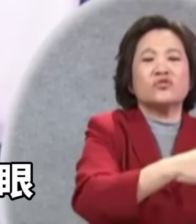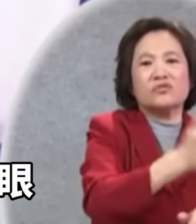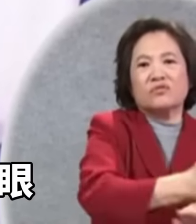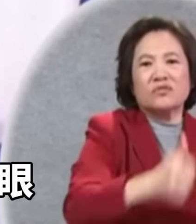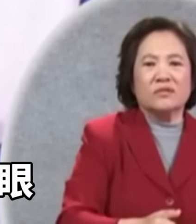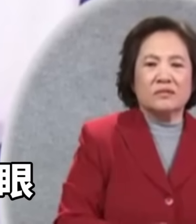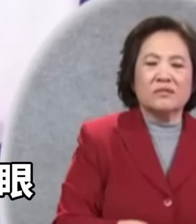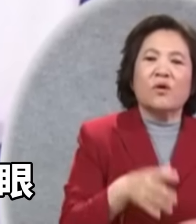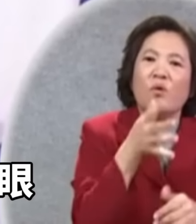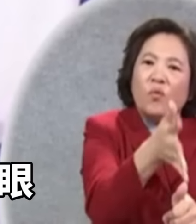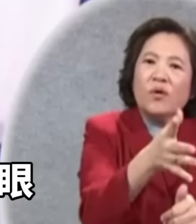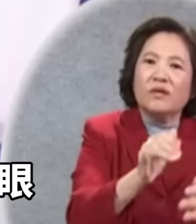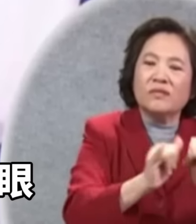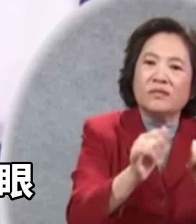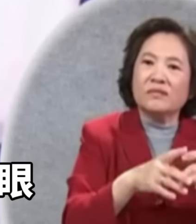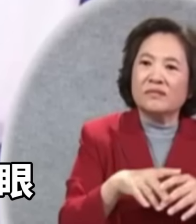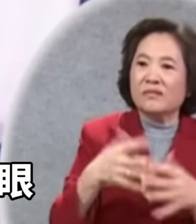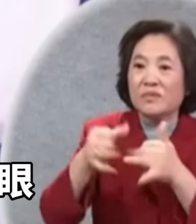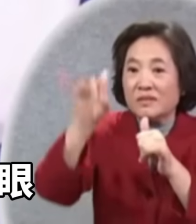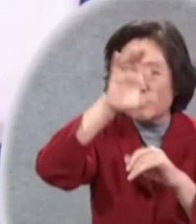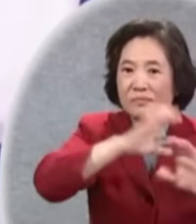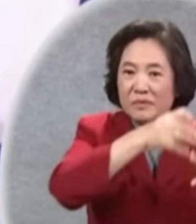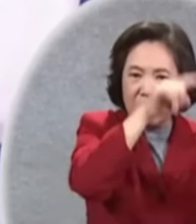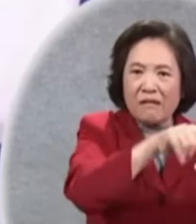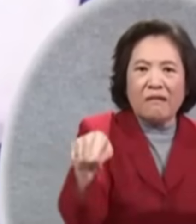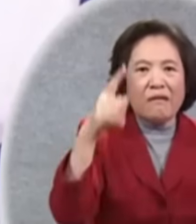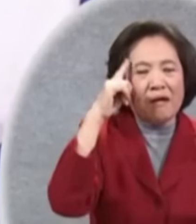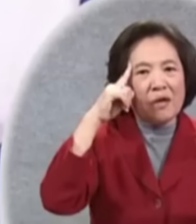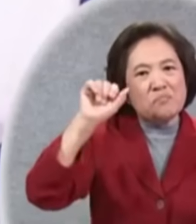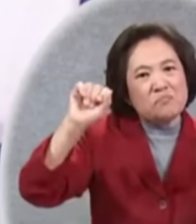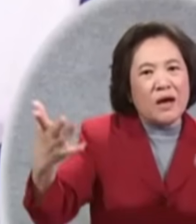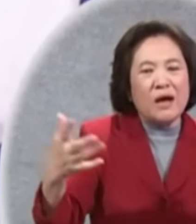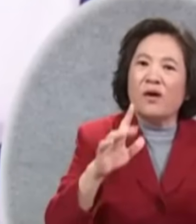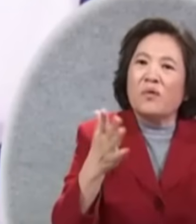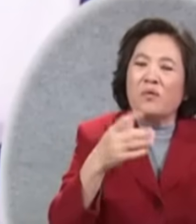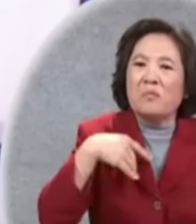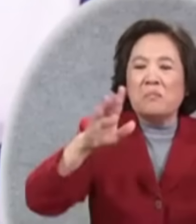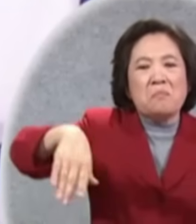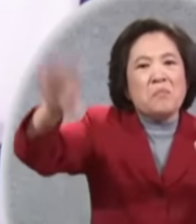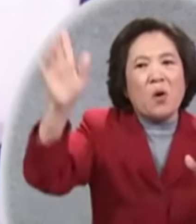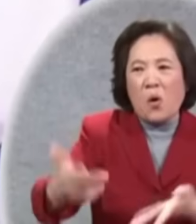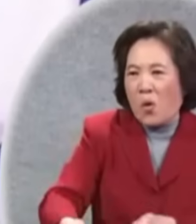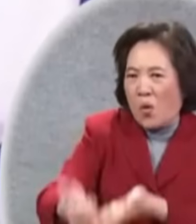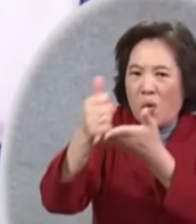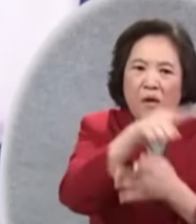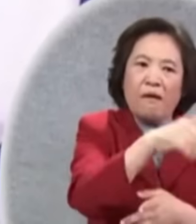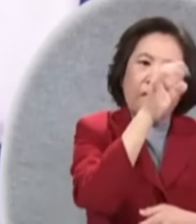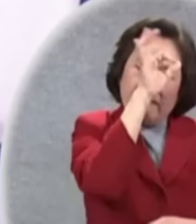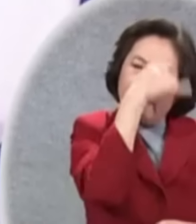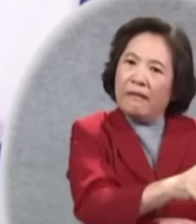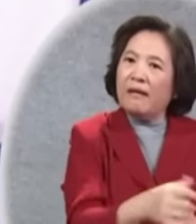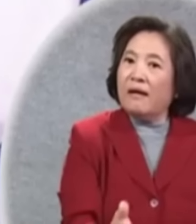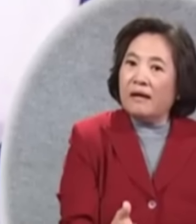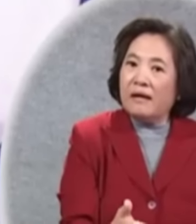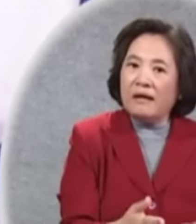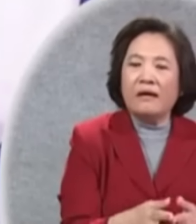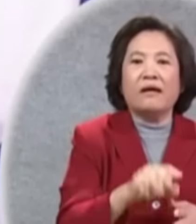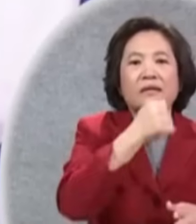你為什麼看國民黨跟民進黨大小眼 為什麼大小眼 因為臺灣人民覺得虧欠民進黨